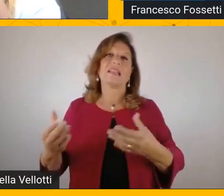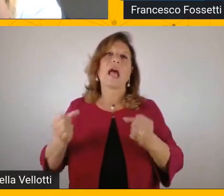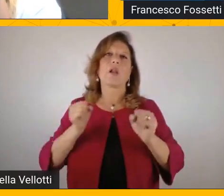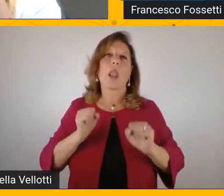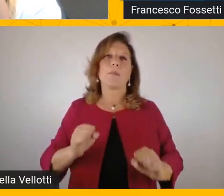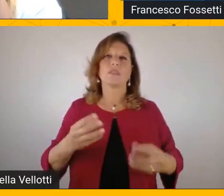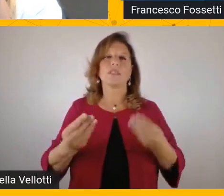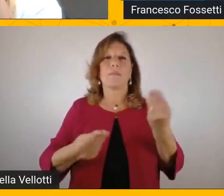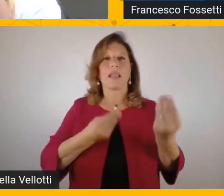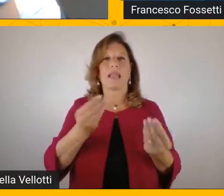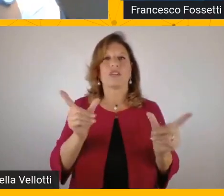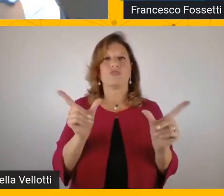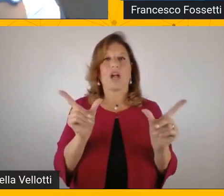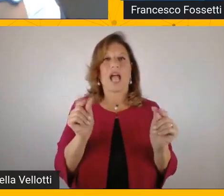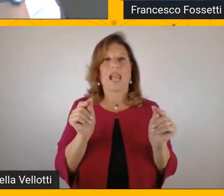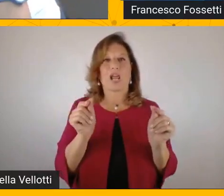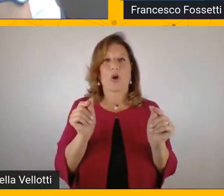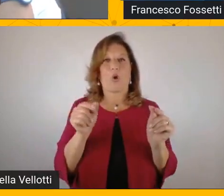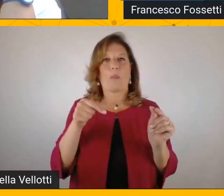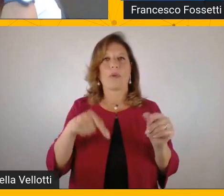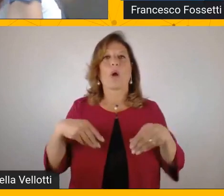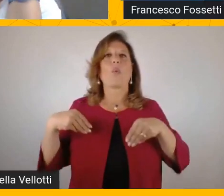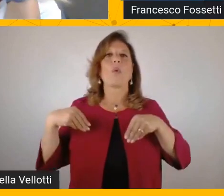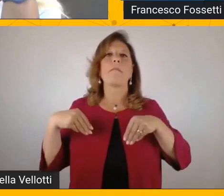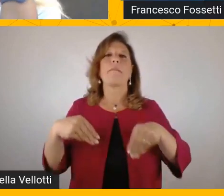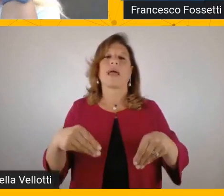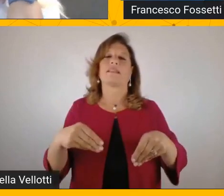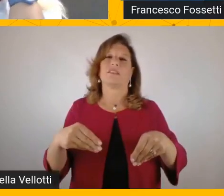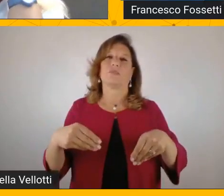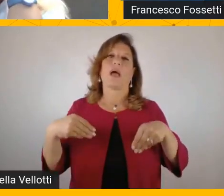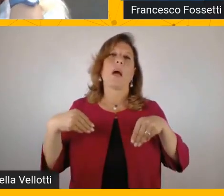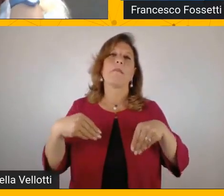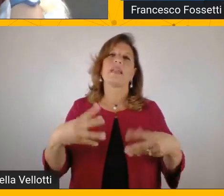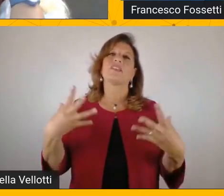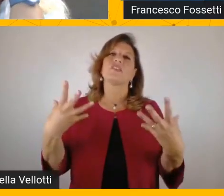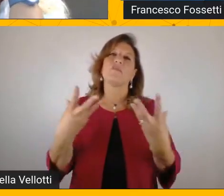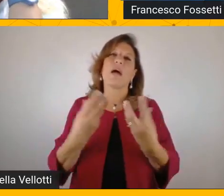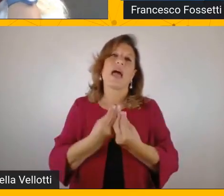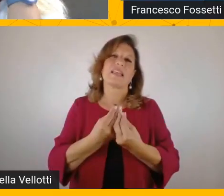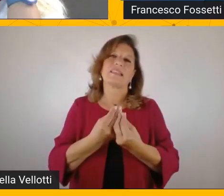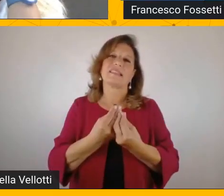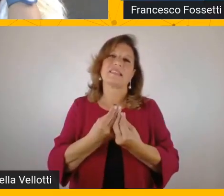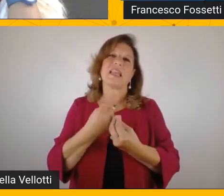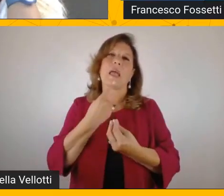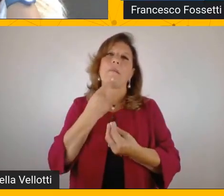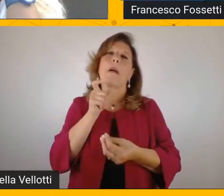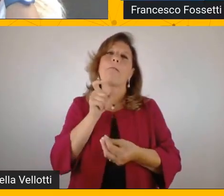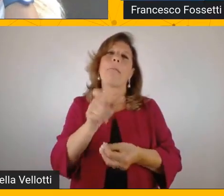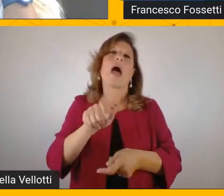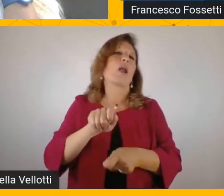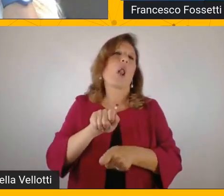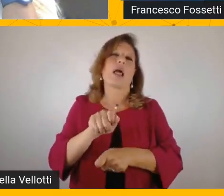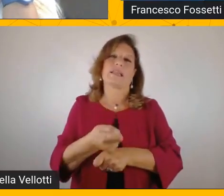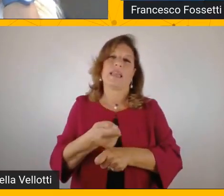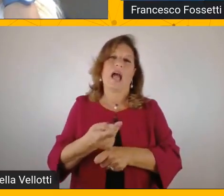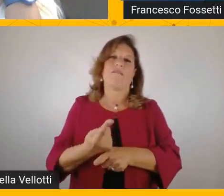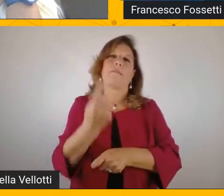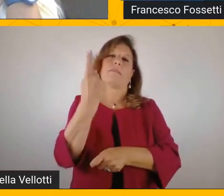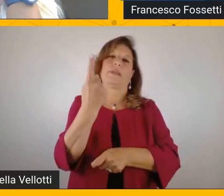permettono di giocare in coppia anche qui partecipazione, compartecipazione è la parola